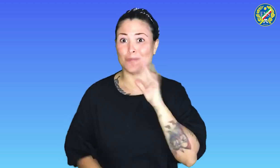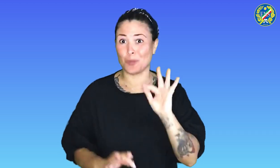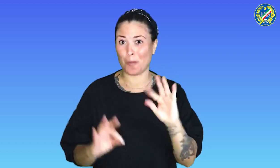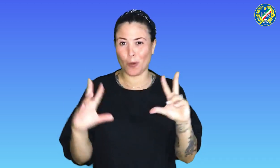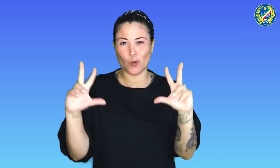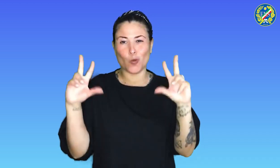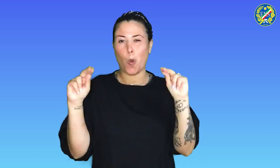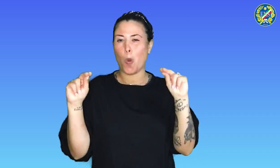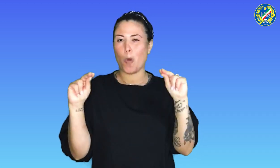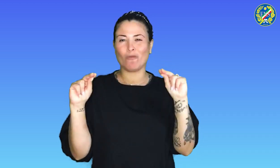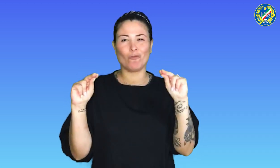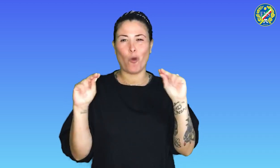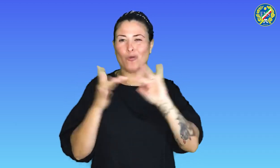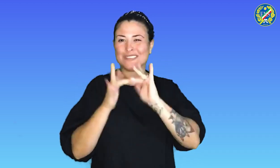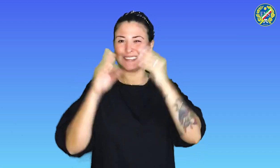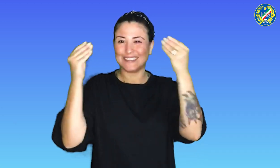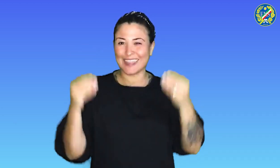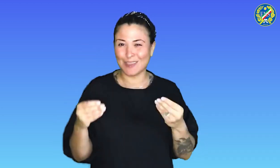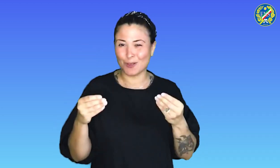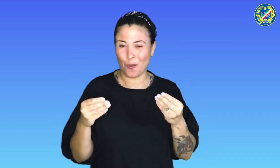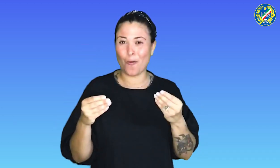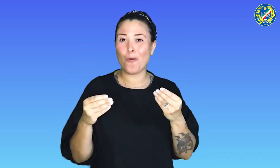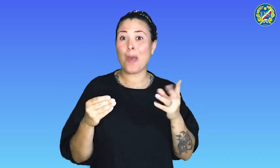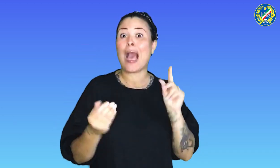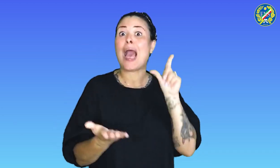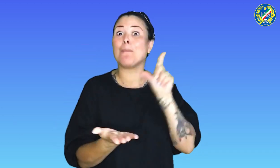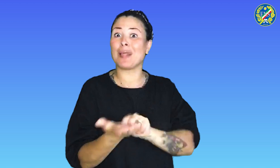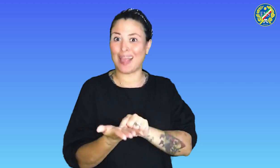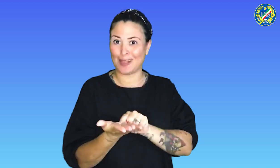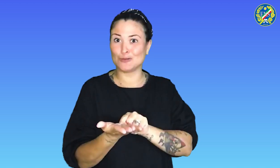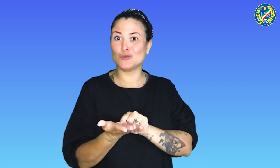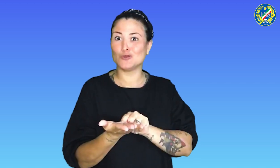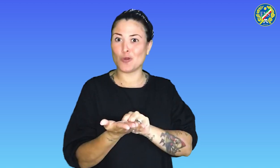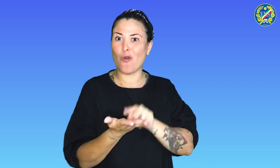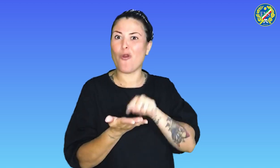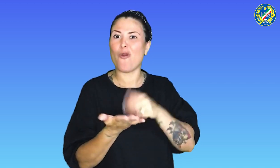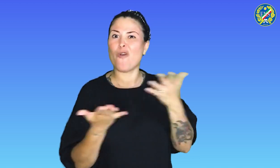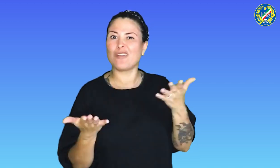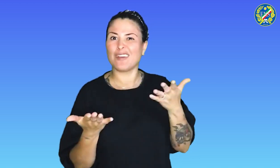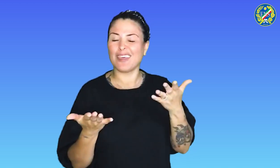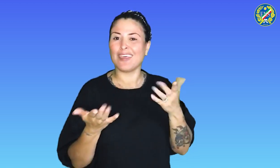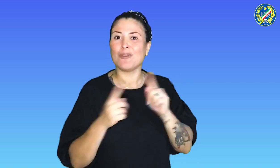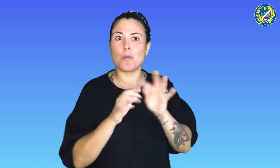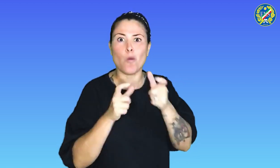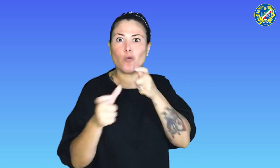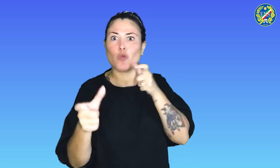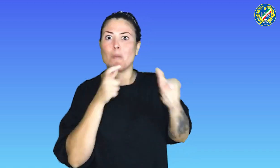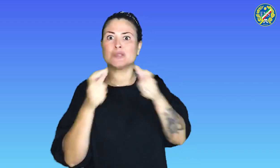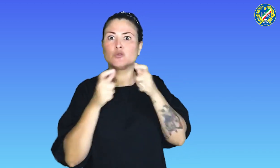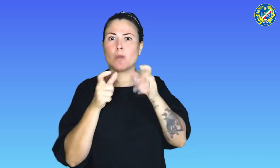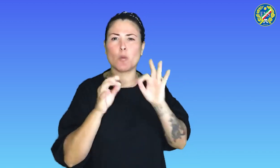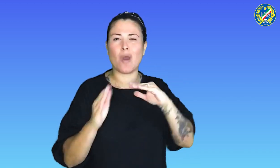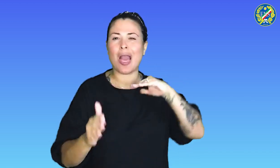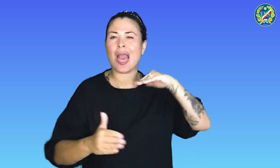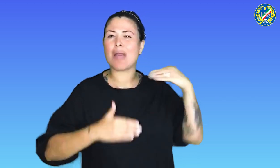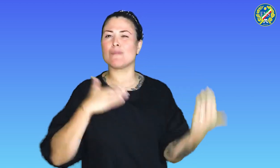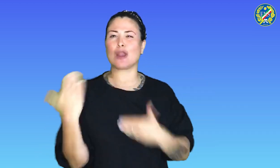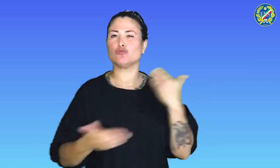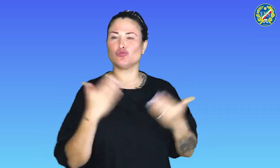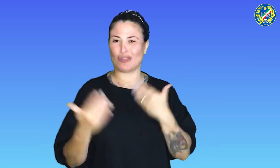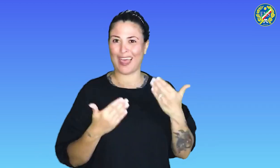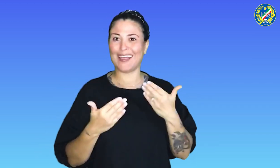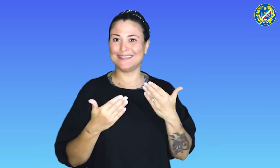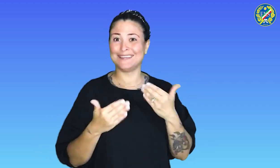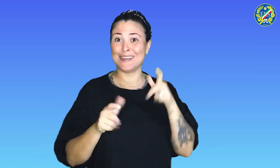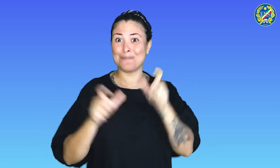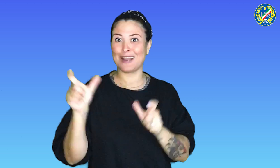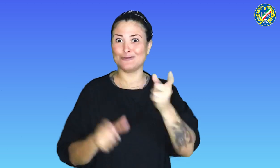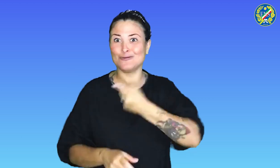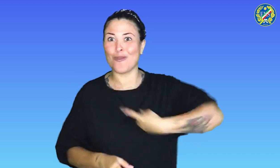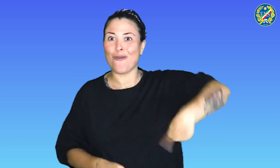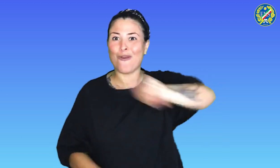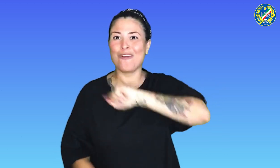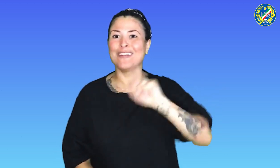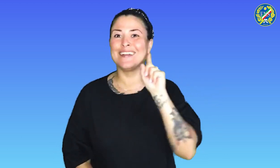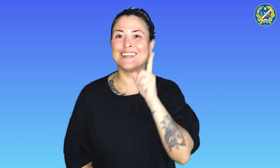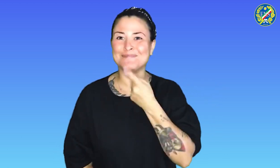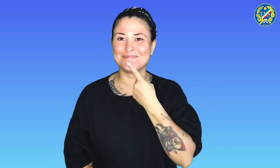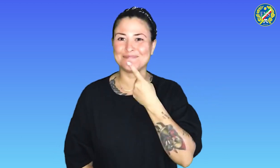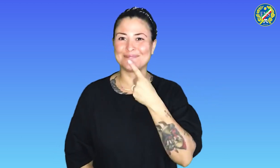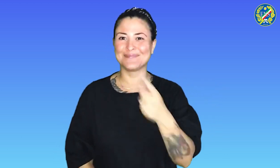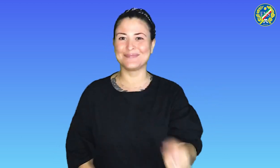il nuovo portale della comunicazione in emergenza per le persone sorde.